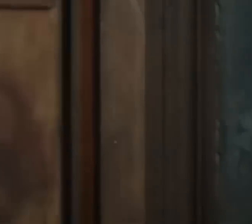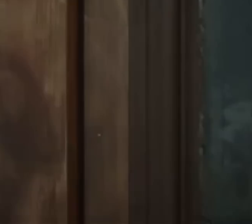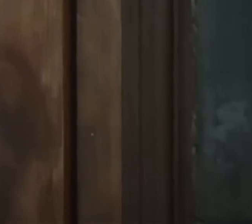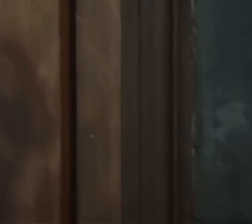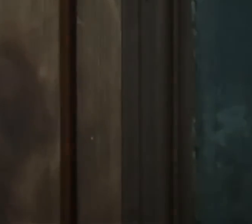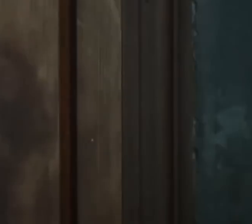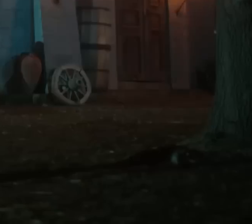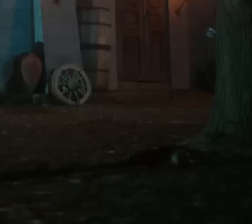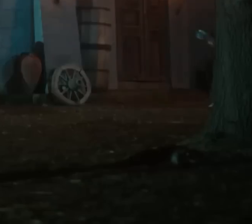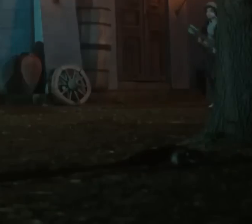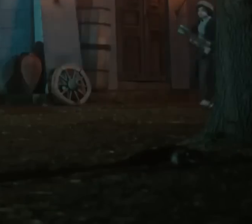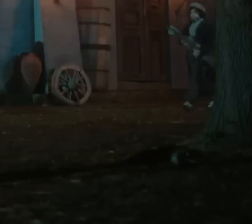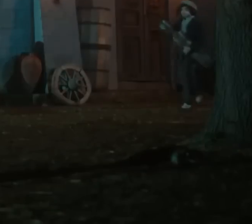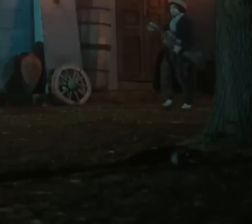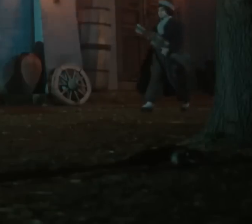(Kapı gıcırtısı sesi)